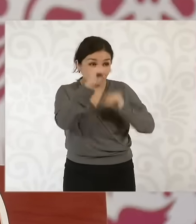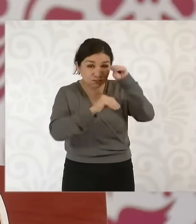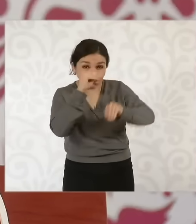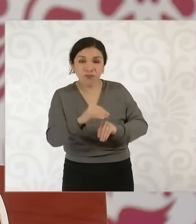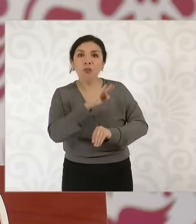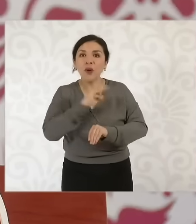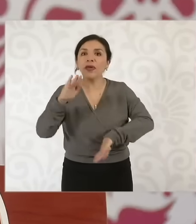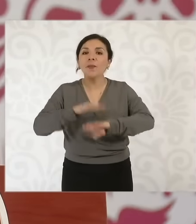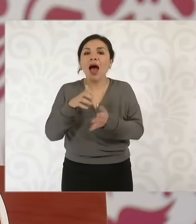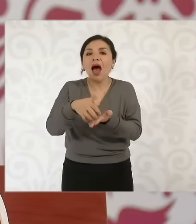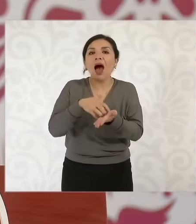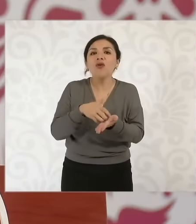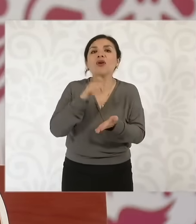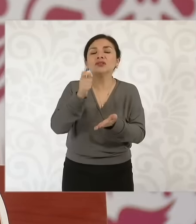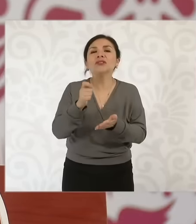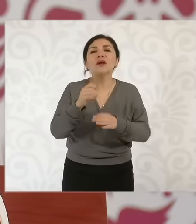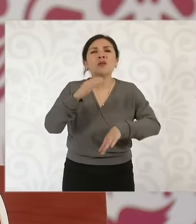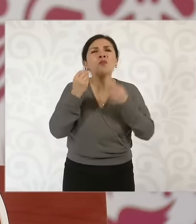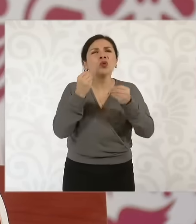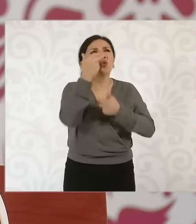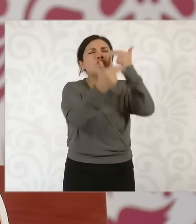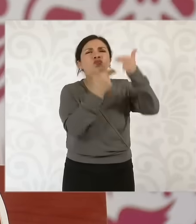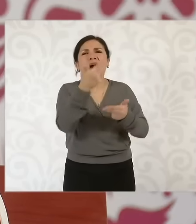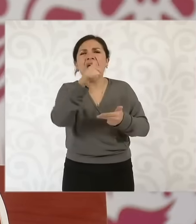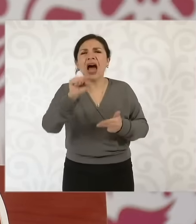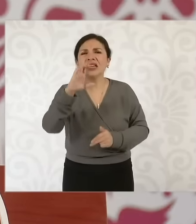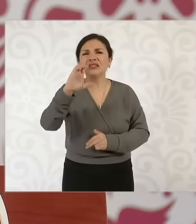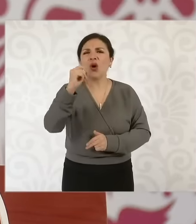reducir las las emisiones de gasas de efecto invernadero y elevar la eficiencia de nuestros